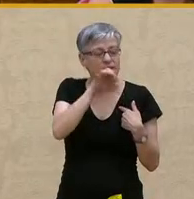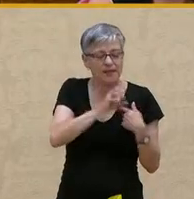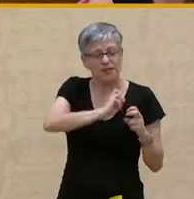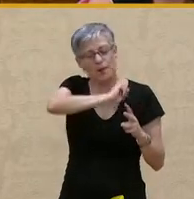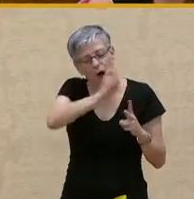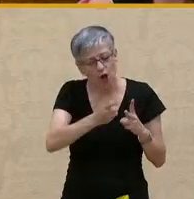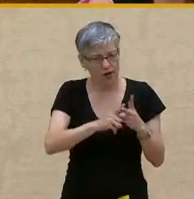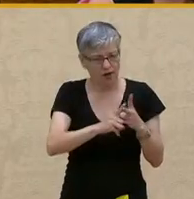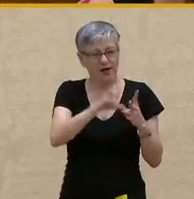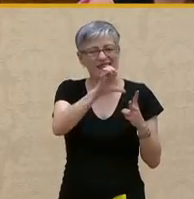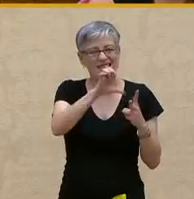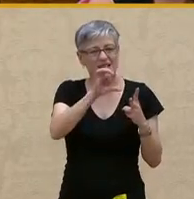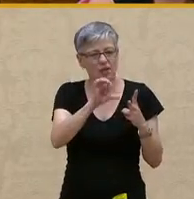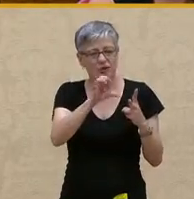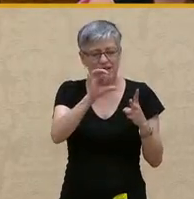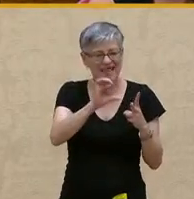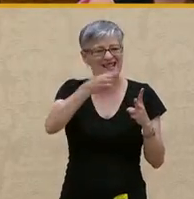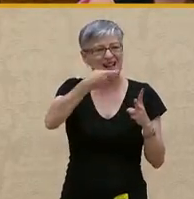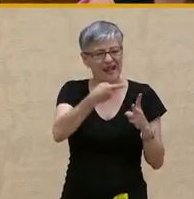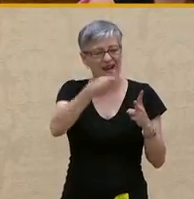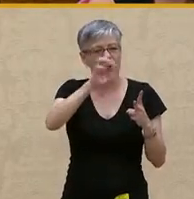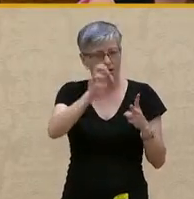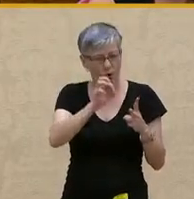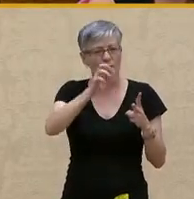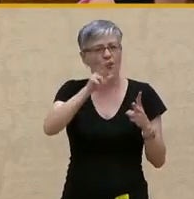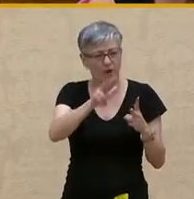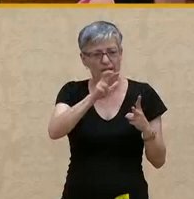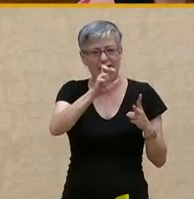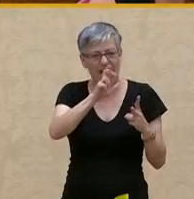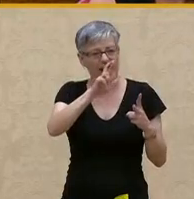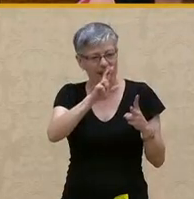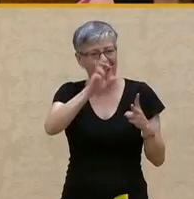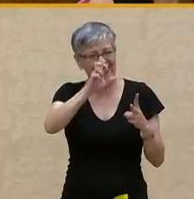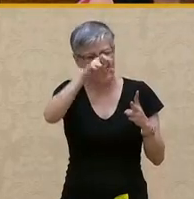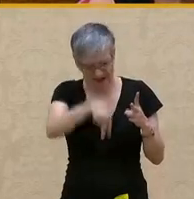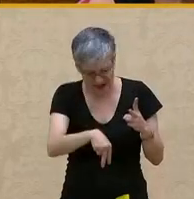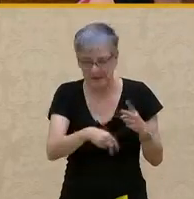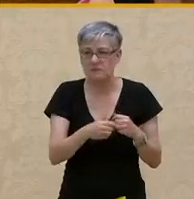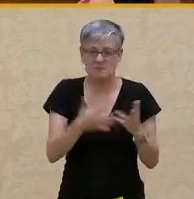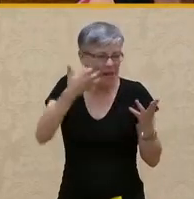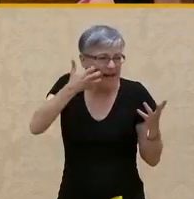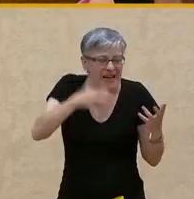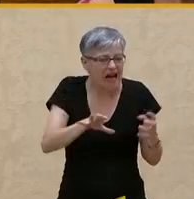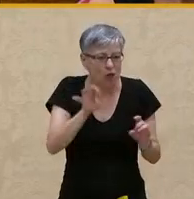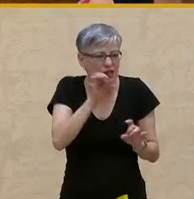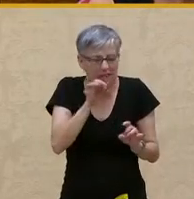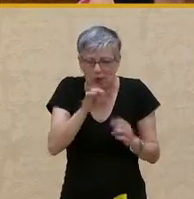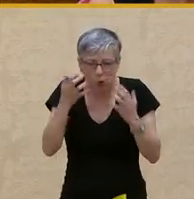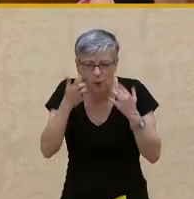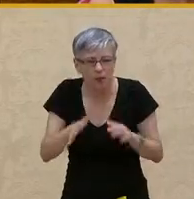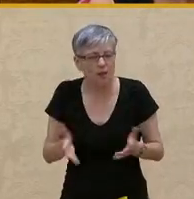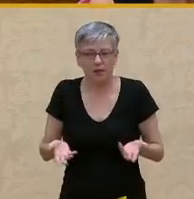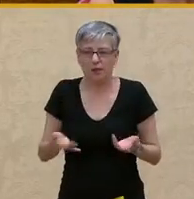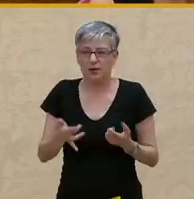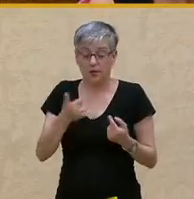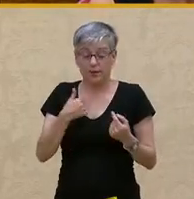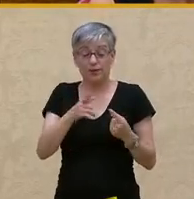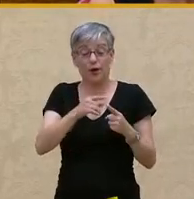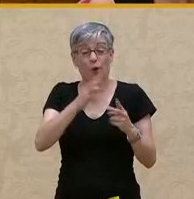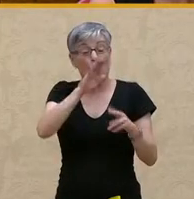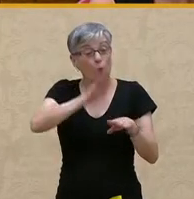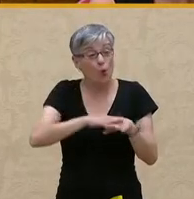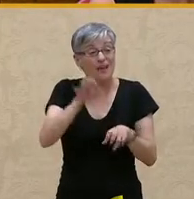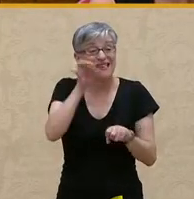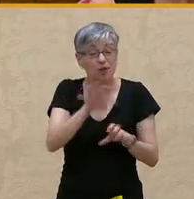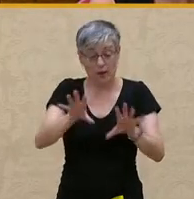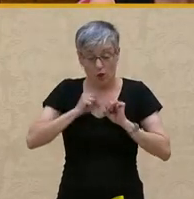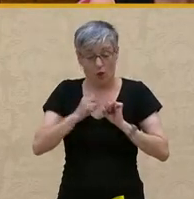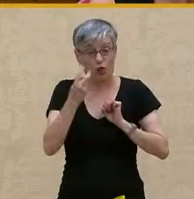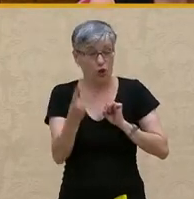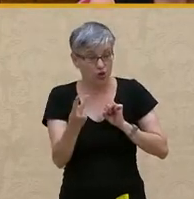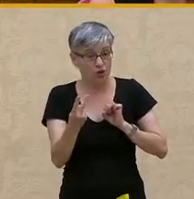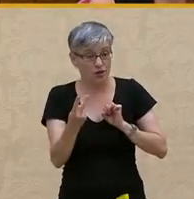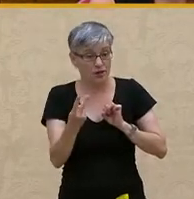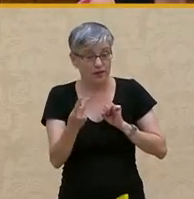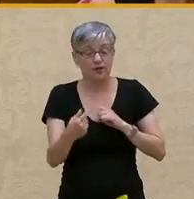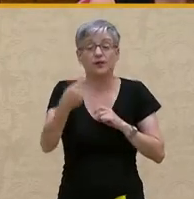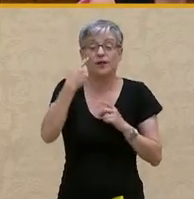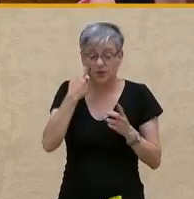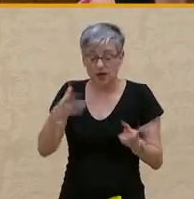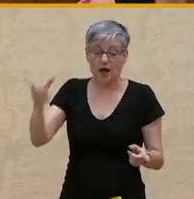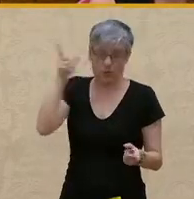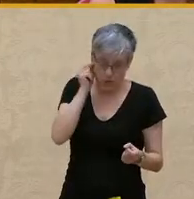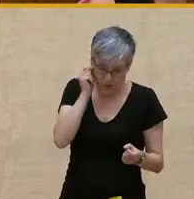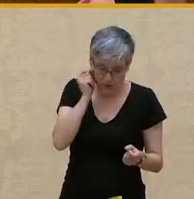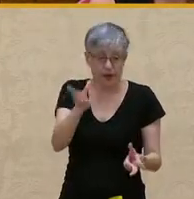y, debido a la causa de ambos, aparte de la pérdida de audición da pérdida de visión y